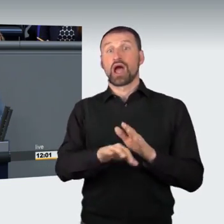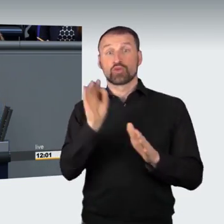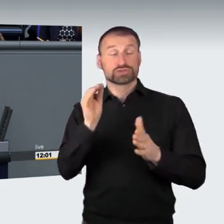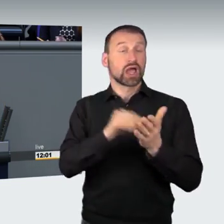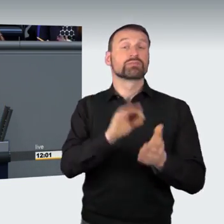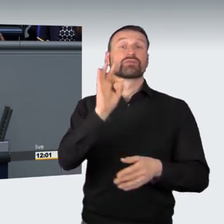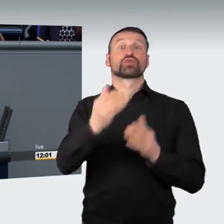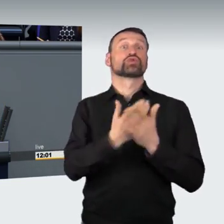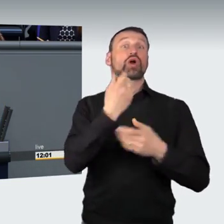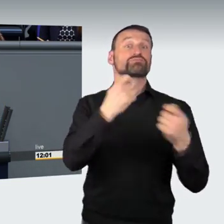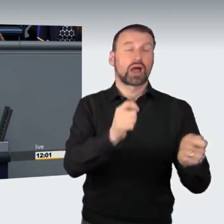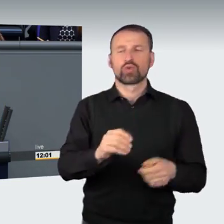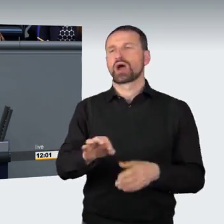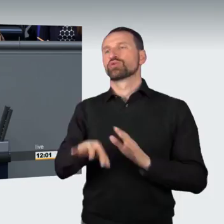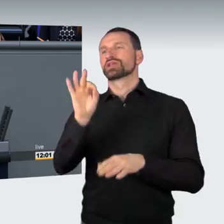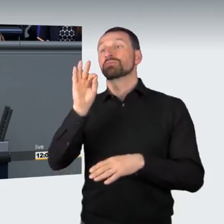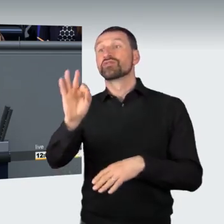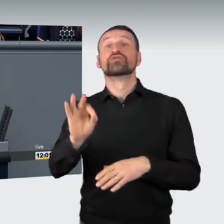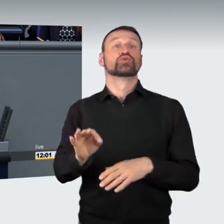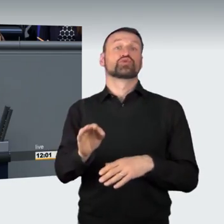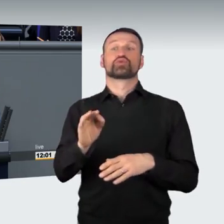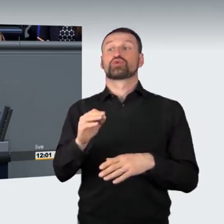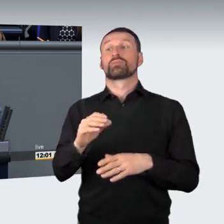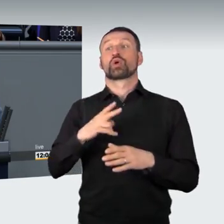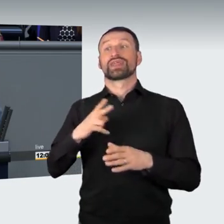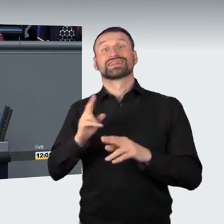Ich will klipp und klar sagen: Mit all diesen Ausnahmen kann eine Mietpreisbremse